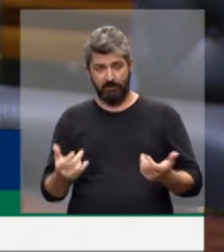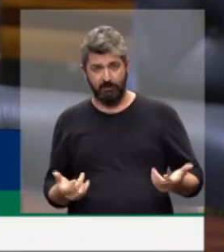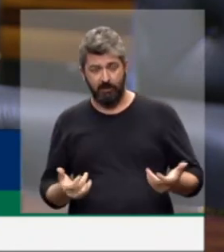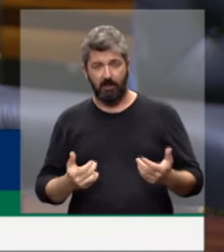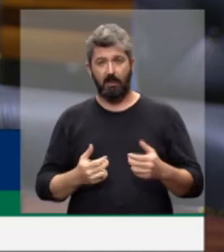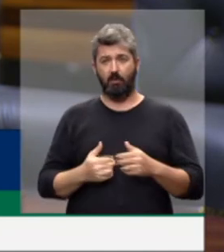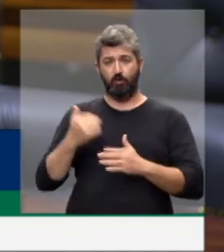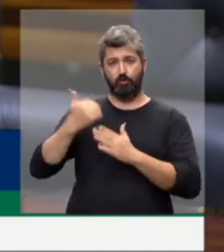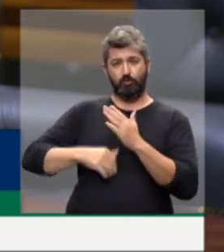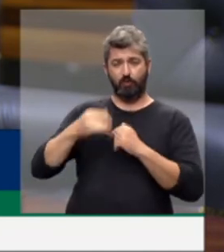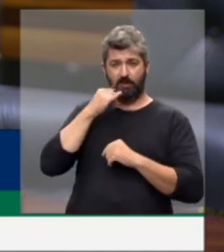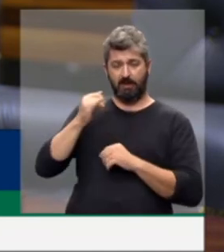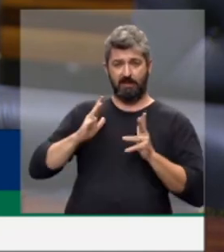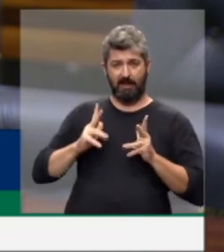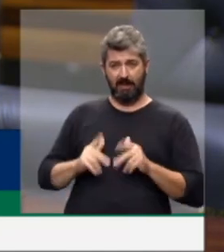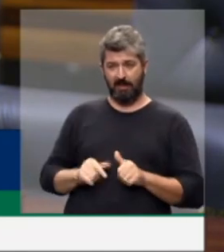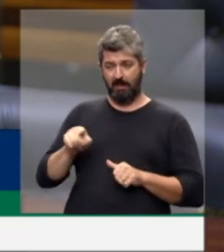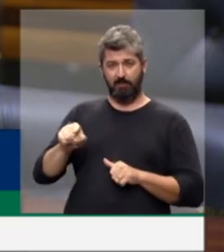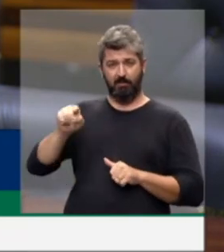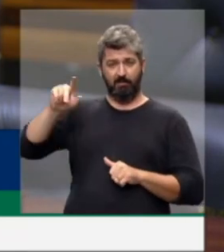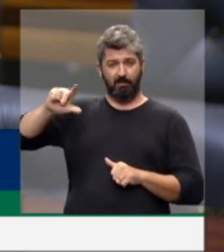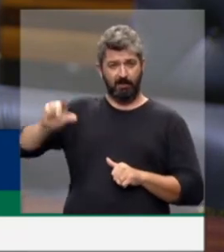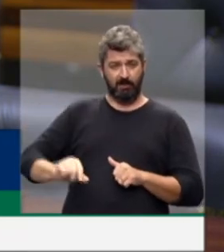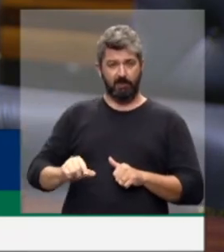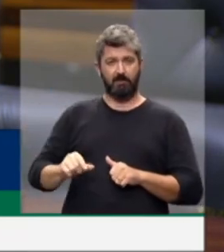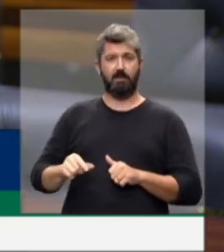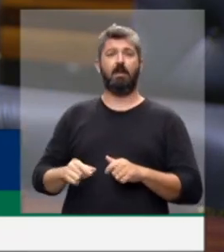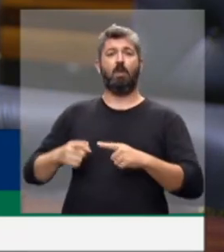MOMENTO COMO ESSE, EM QUE NÓS ESTAMOS EM BUSCA DE ENERGIA, NÓS VAMOS TIRAR O SUBSÍDIO